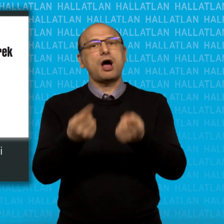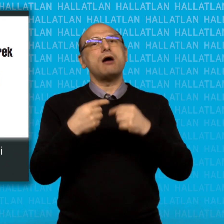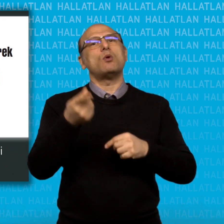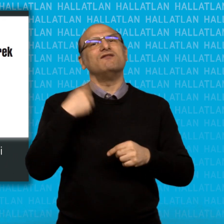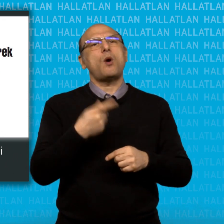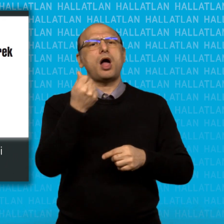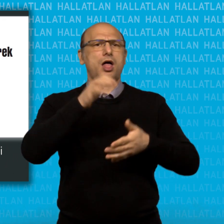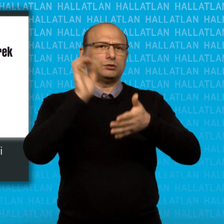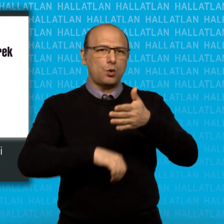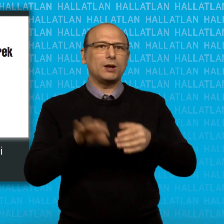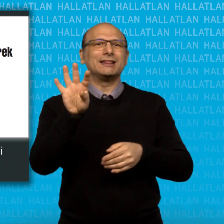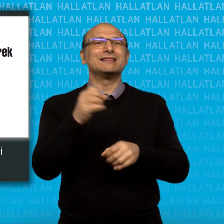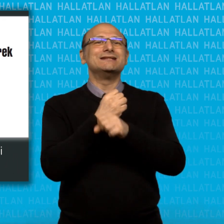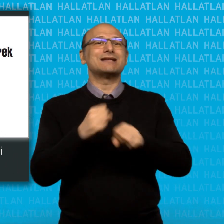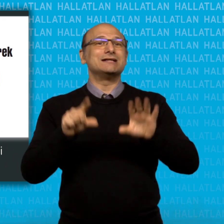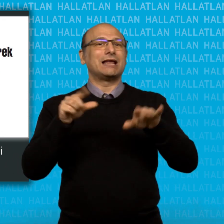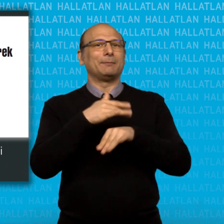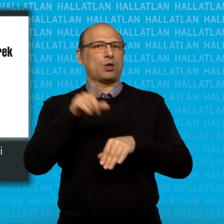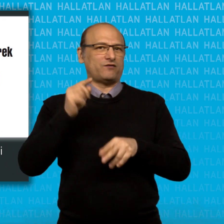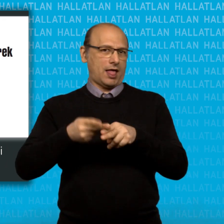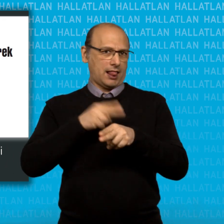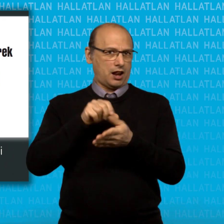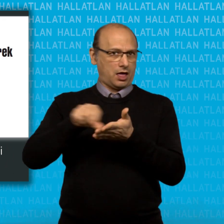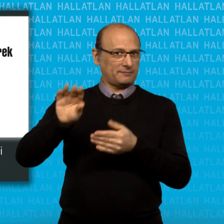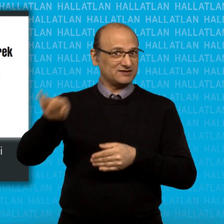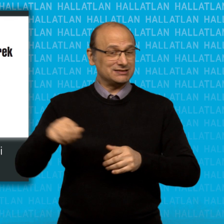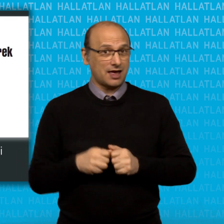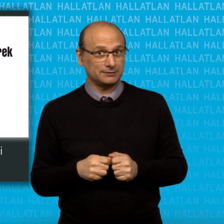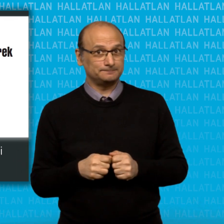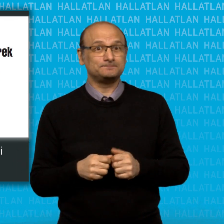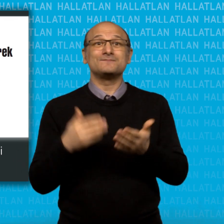amelyek után 407 millió forintot adózott.